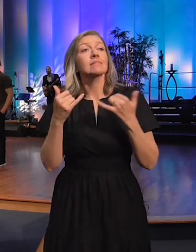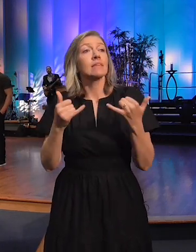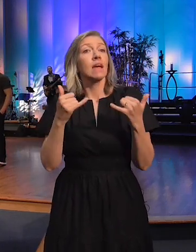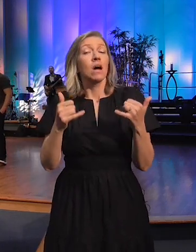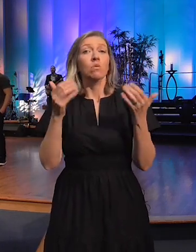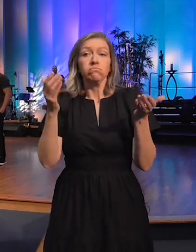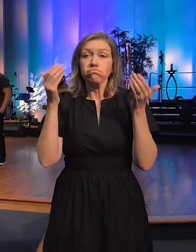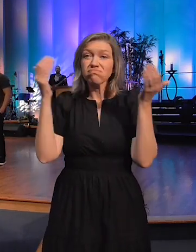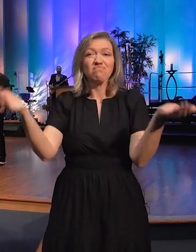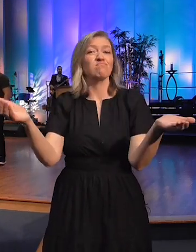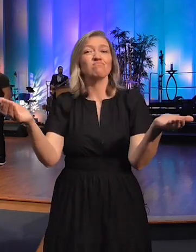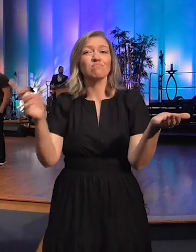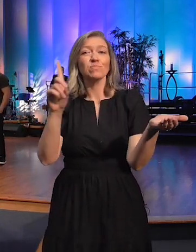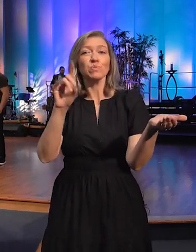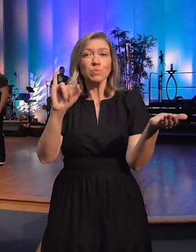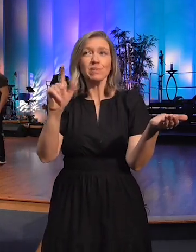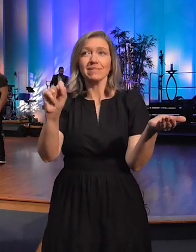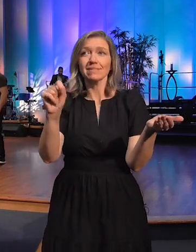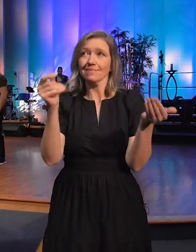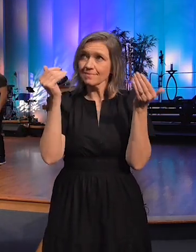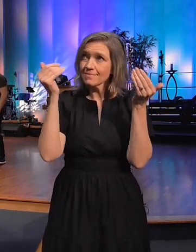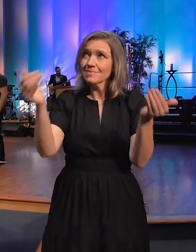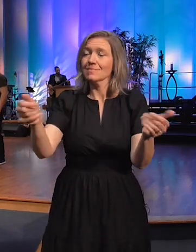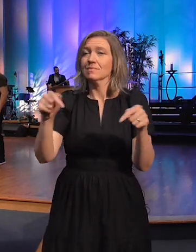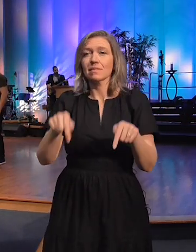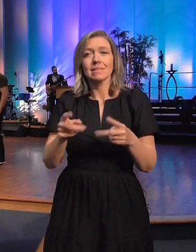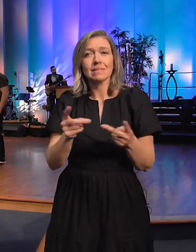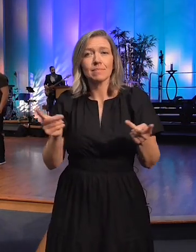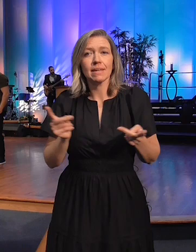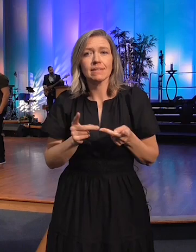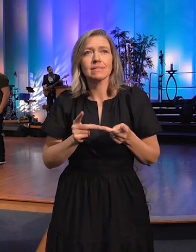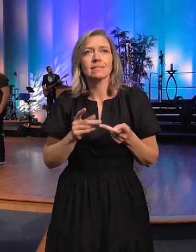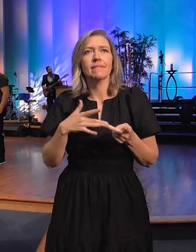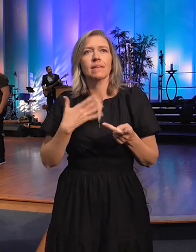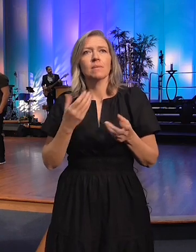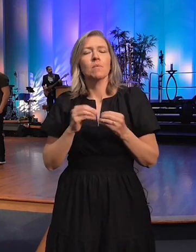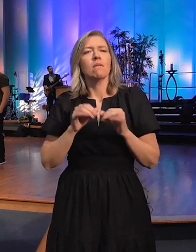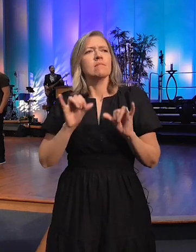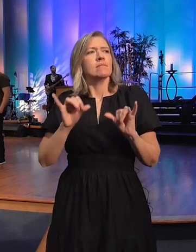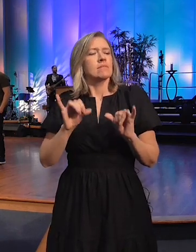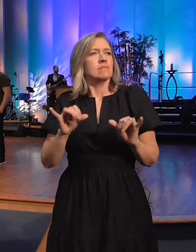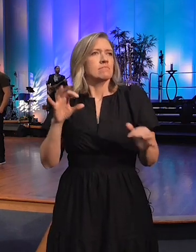salir de este lugar en sintonía con las profundidades del gran genio con mujeres que